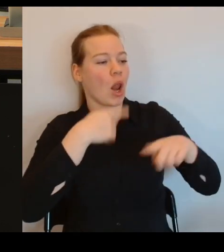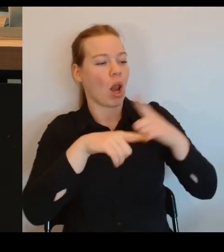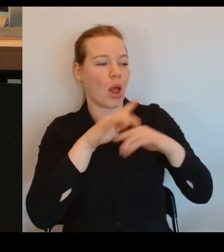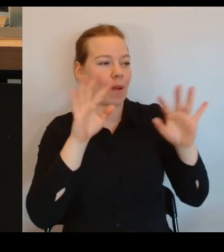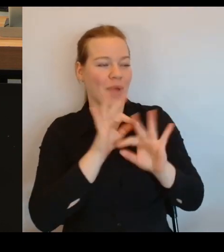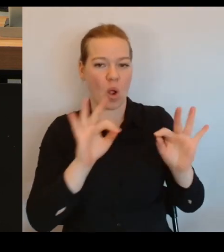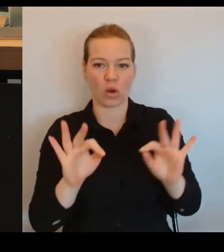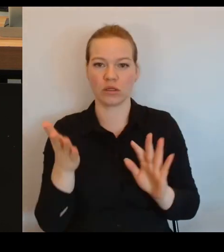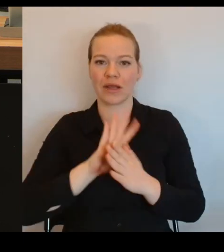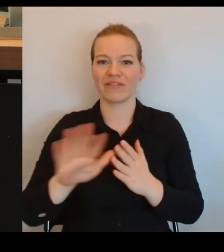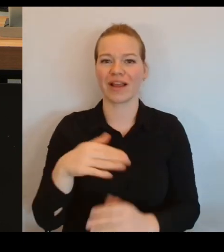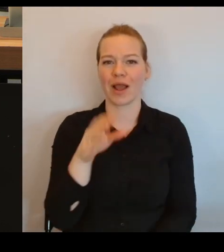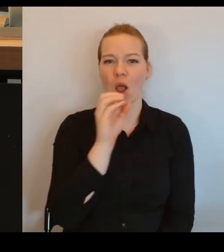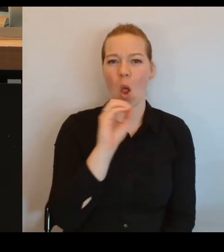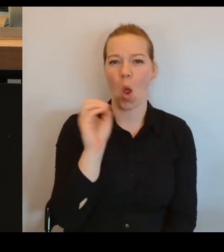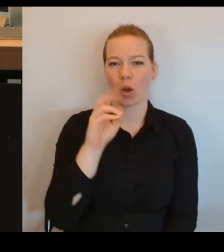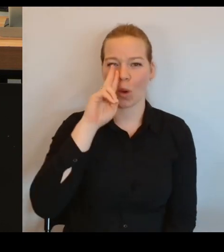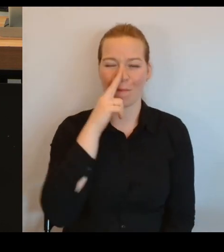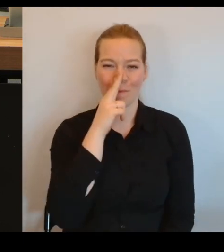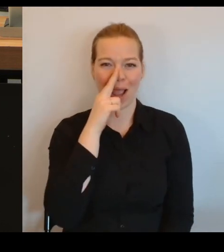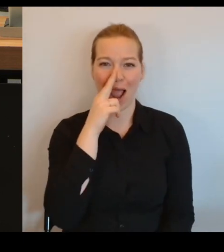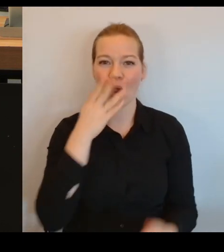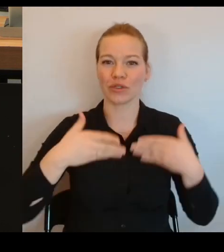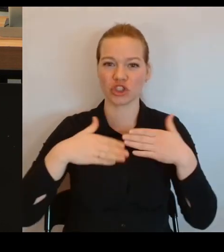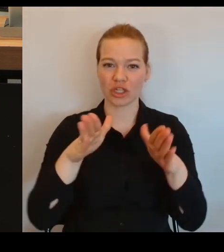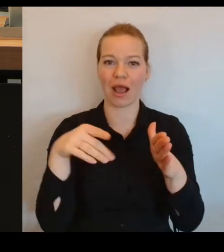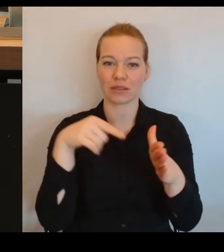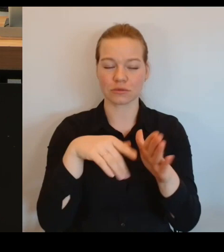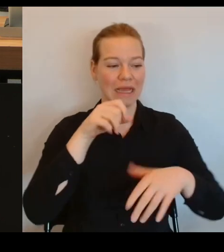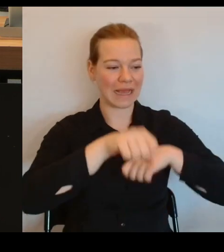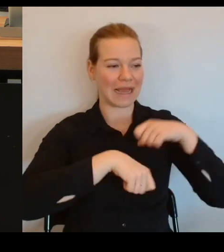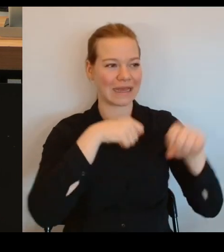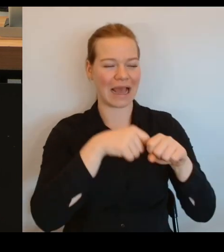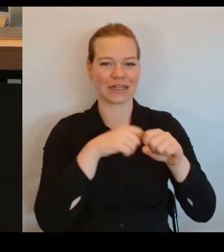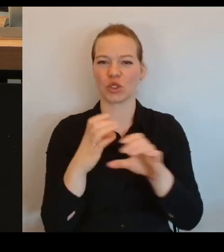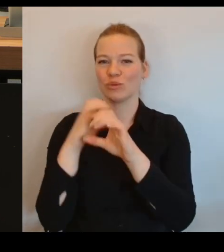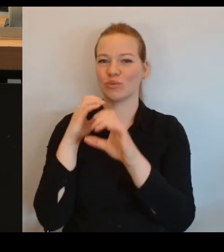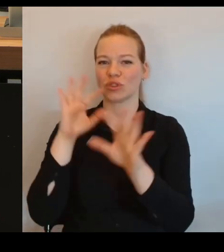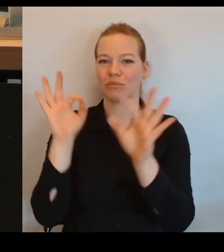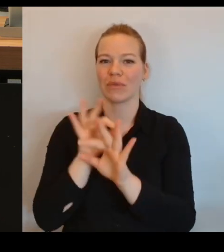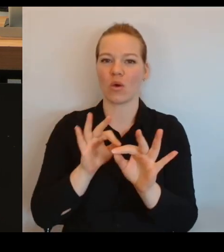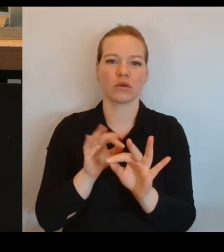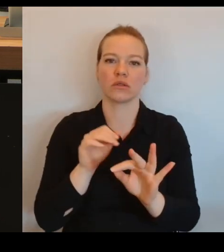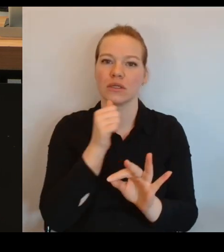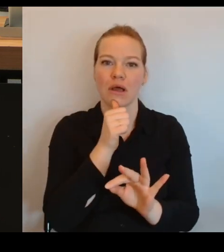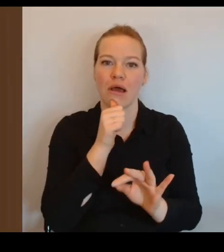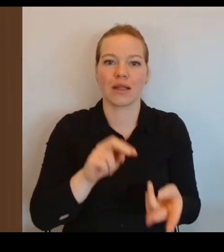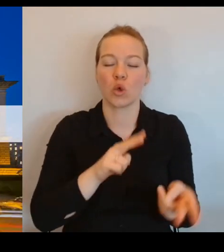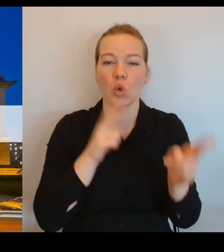sondern es muss dann eine andere Umverteilung stattfinden. Wir sind der Meinung, wir haben damit schon unsere gesetzlichen Grundlagen geschaffen, dass.